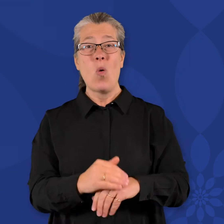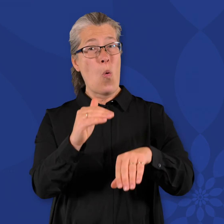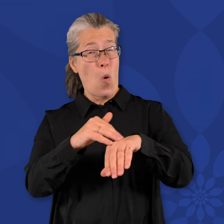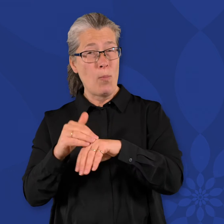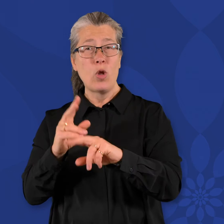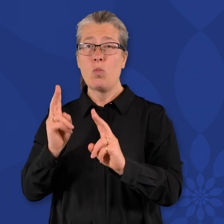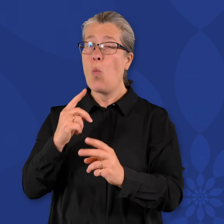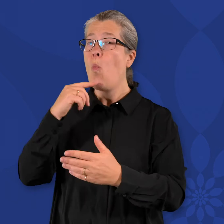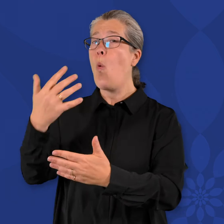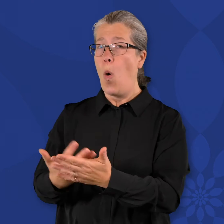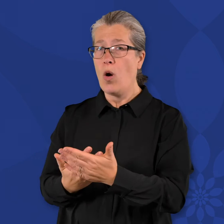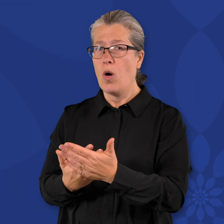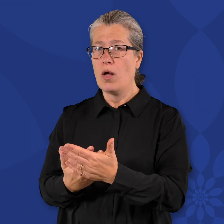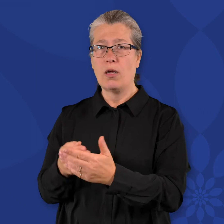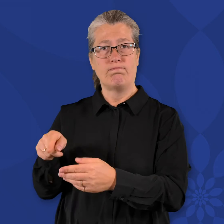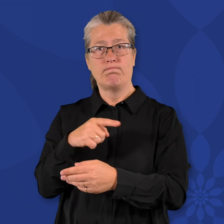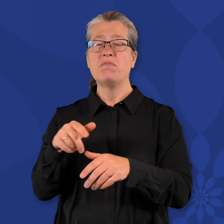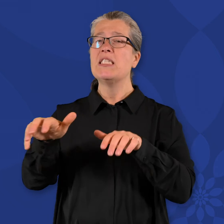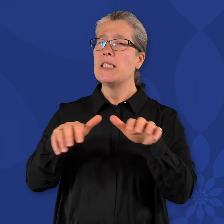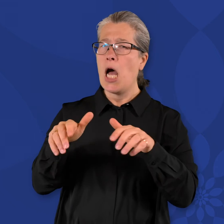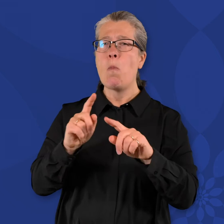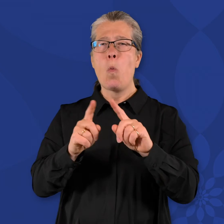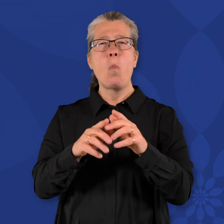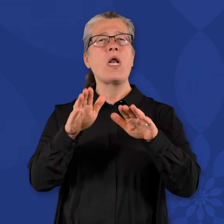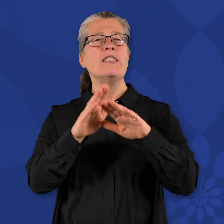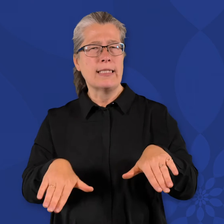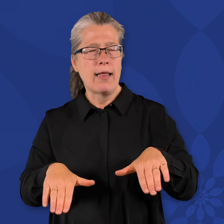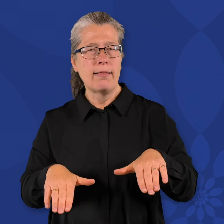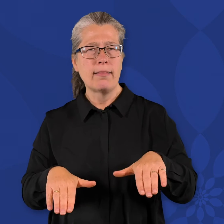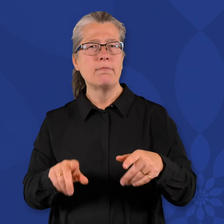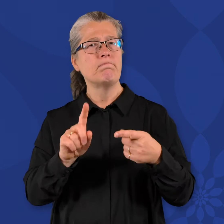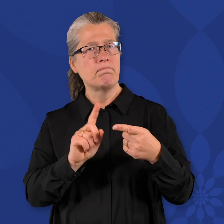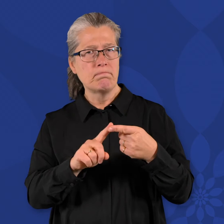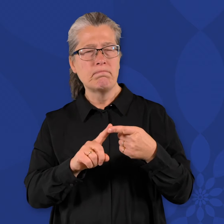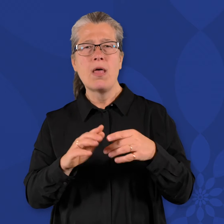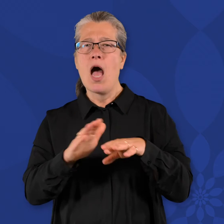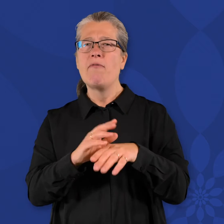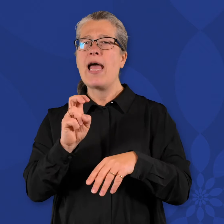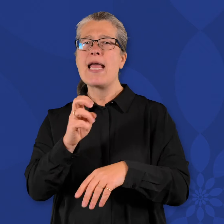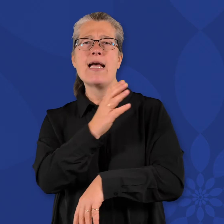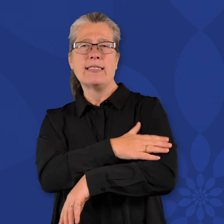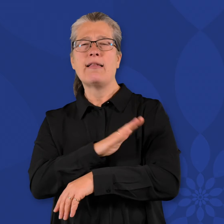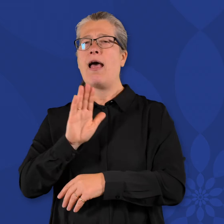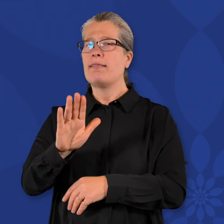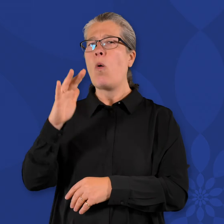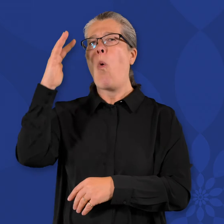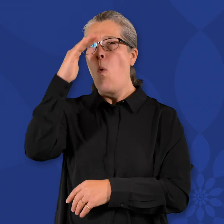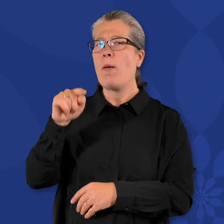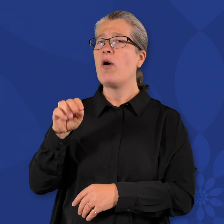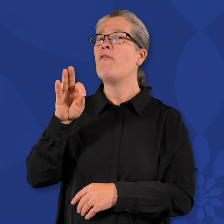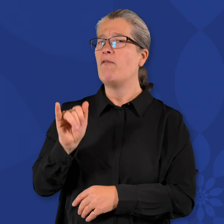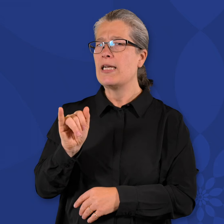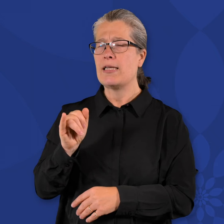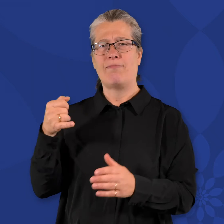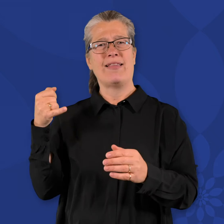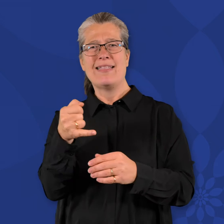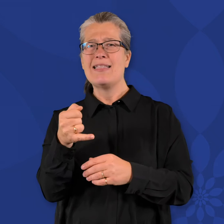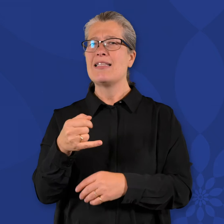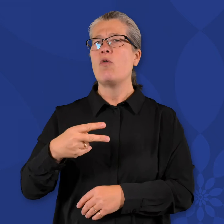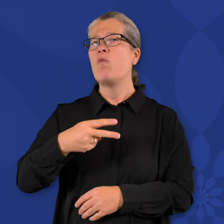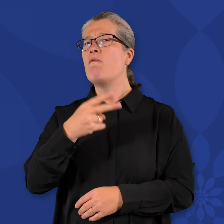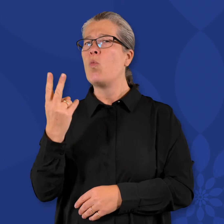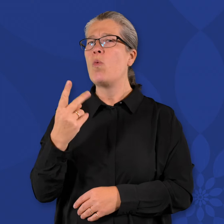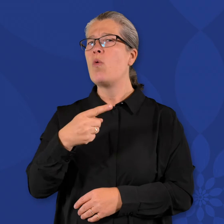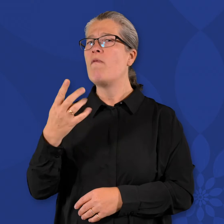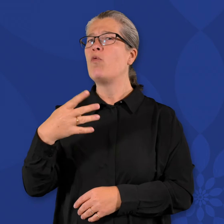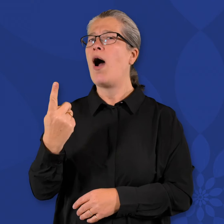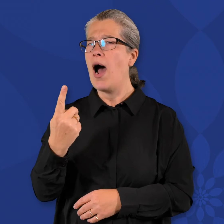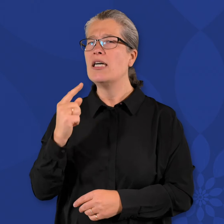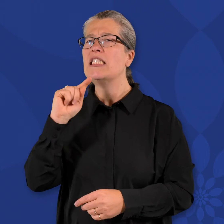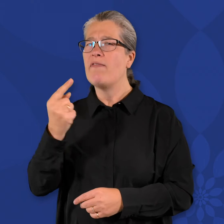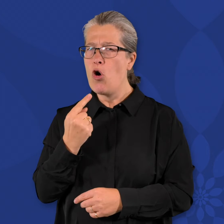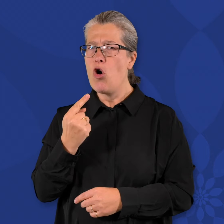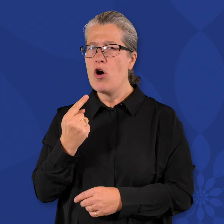Kommentarer och utlåtanden samlades in genom e-tjänsten Dinåsikt.fi (2 141 svar, -